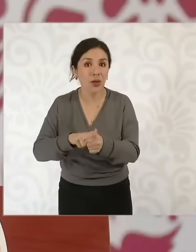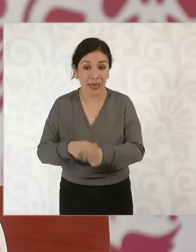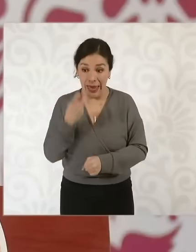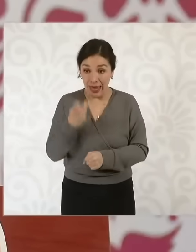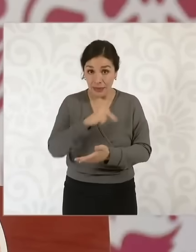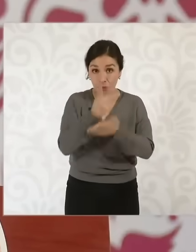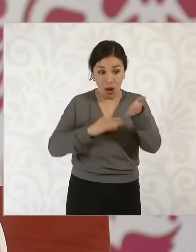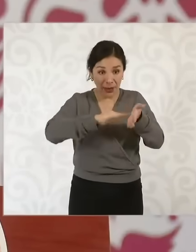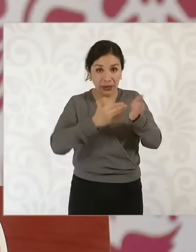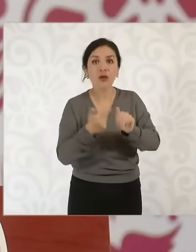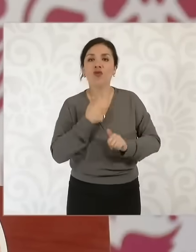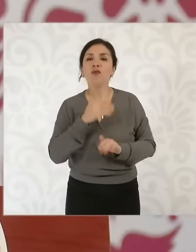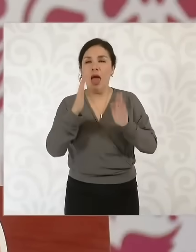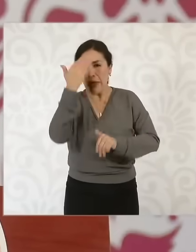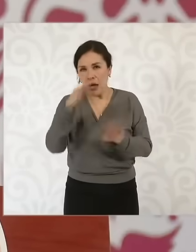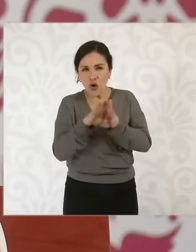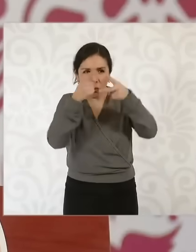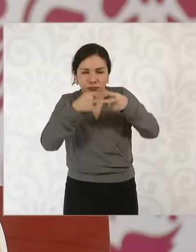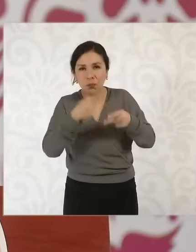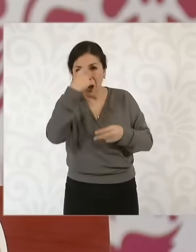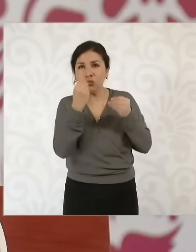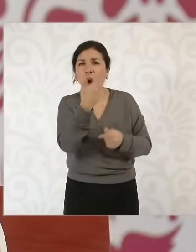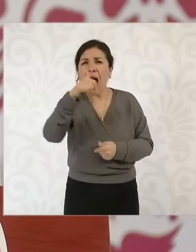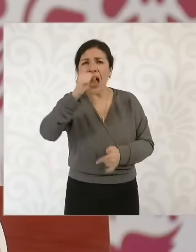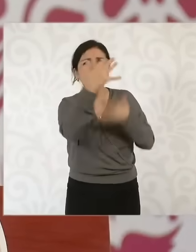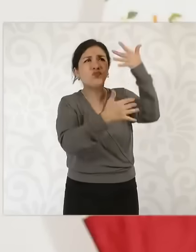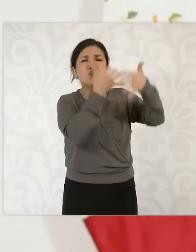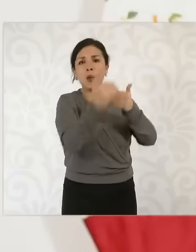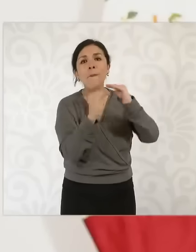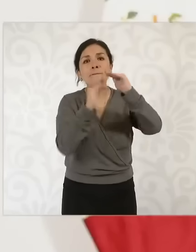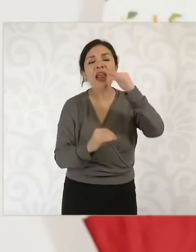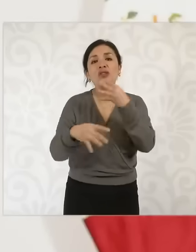estamos reduciendo las emisiones de gases de efecto invernadero en 14%. Que es algo